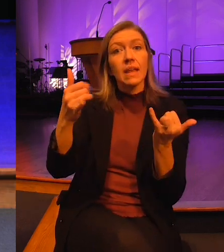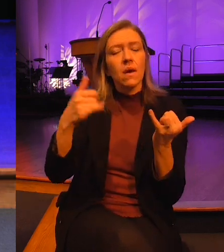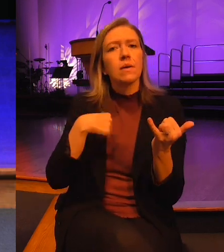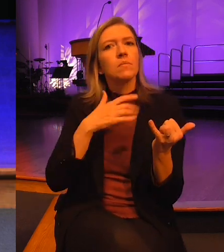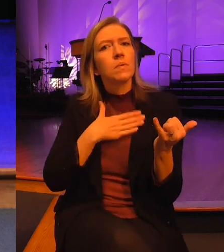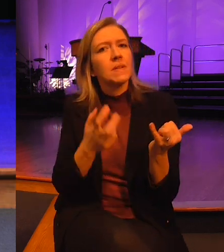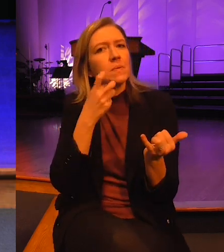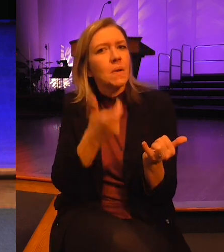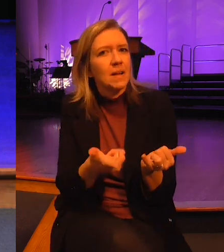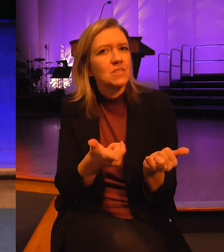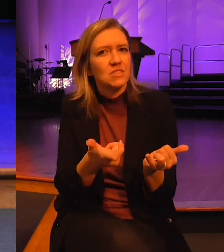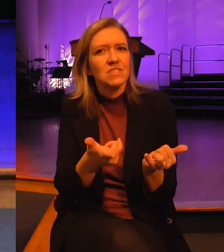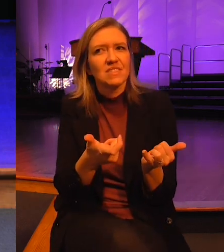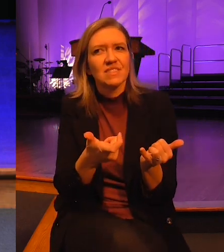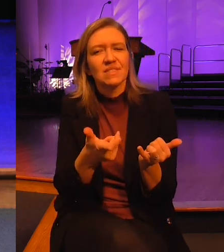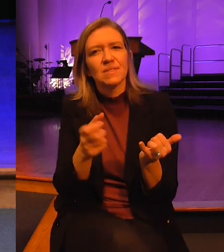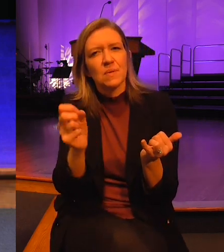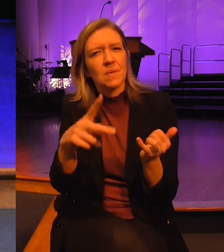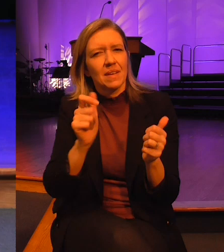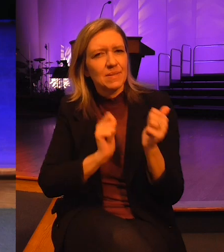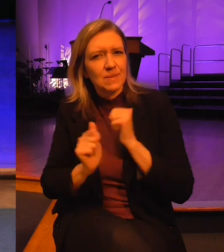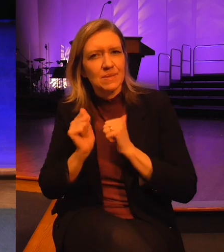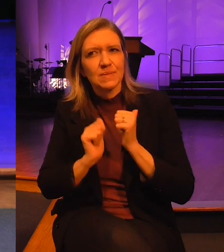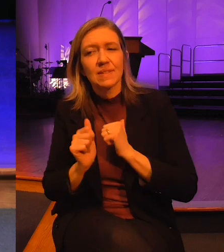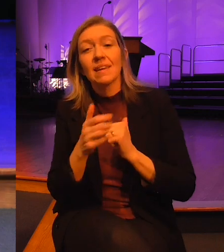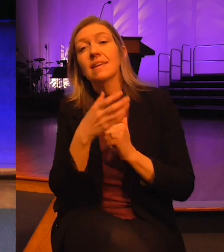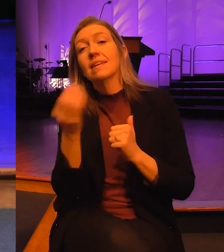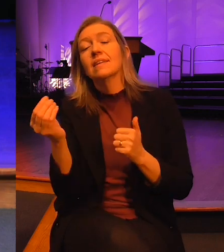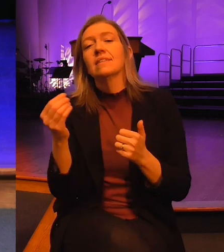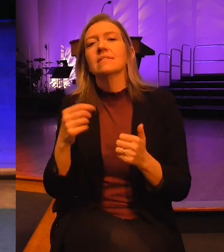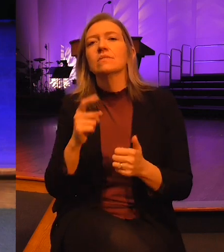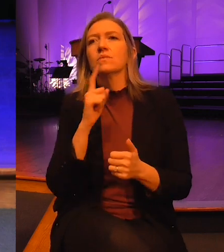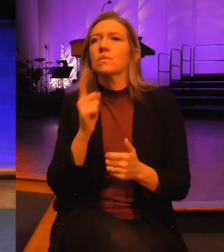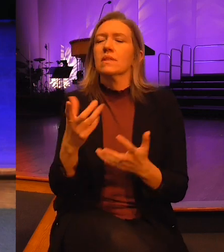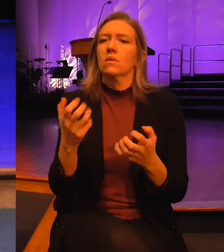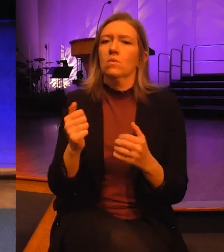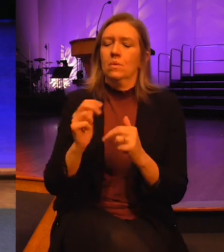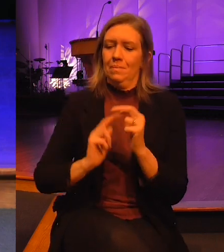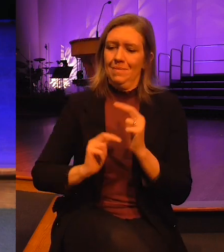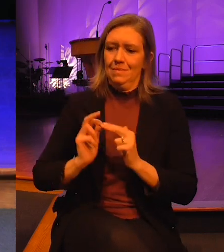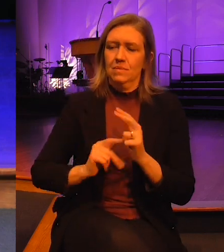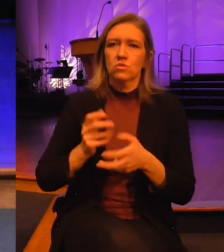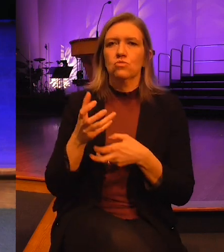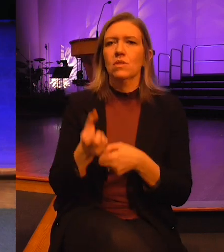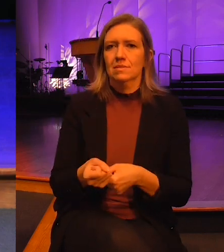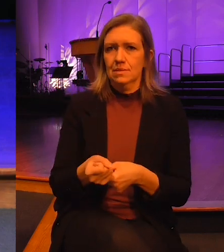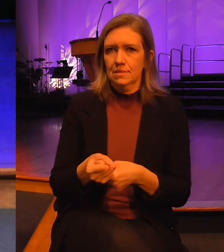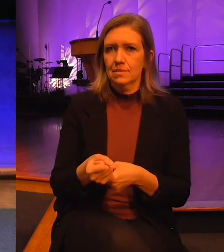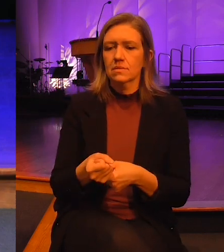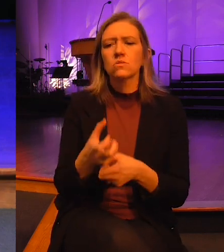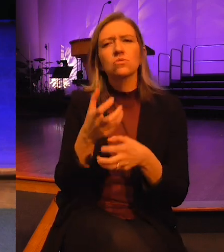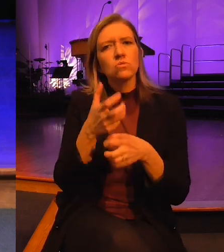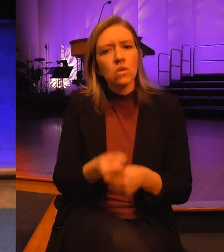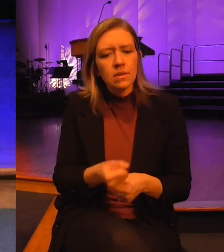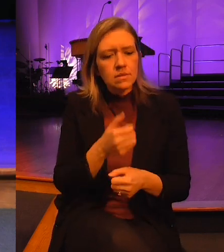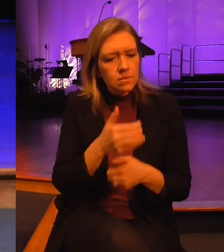También voy a trabajar realmente para generar confianza en el proceso y confianza en otras personas